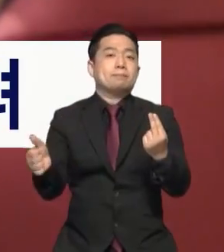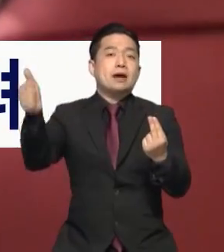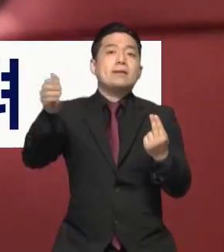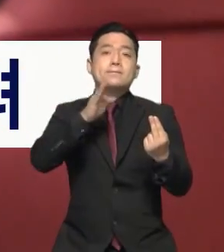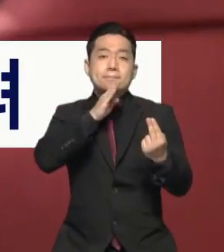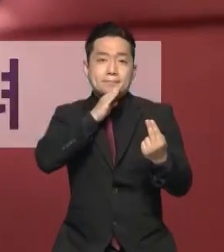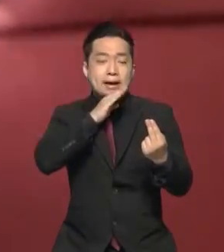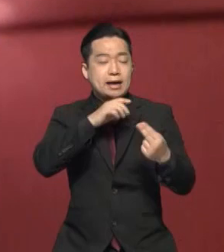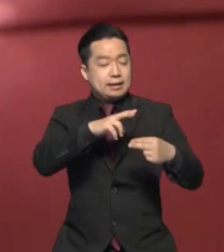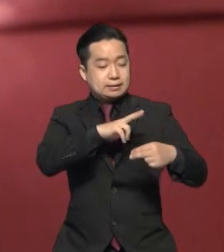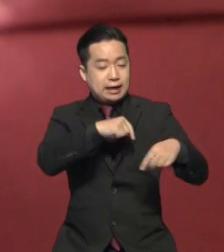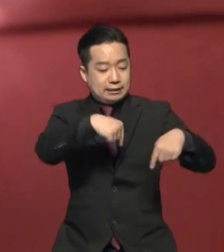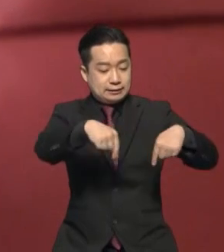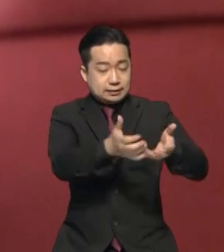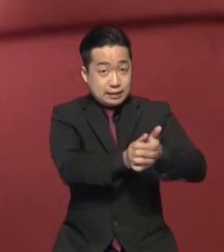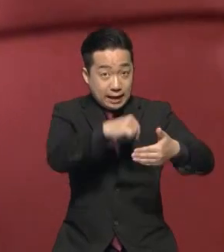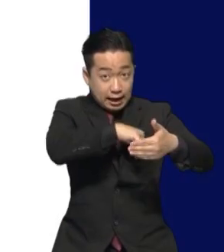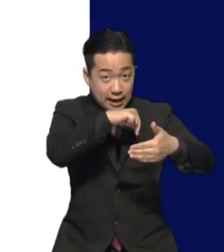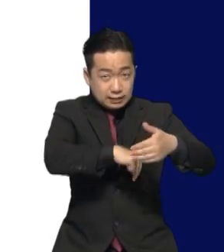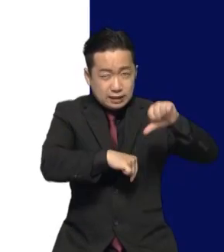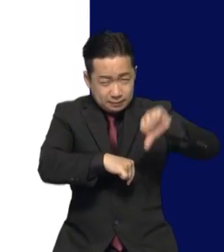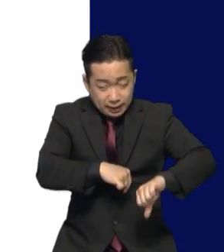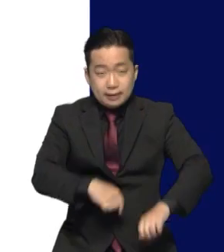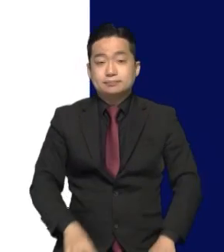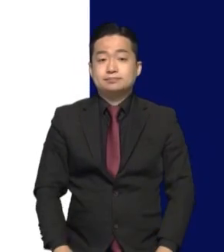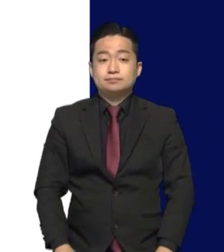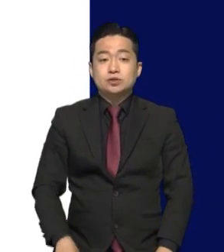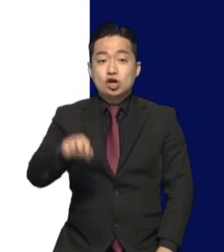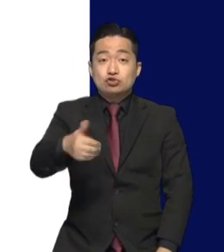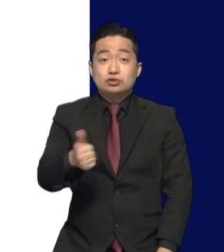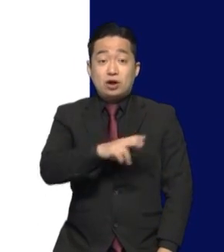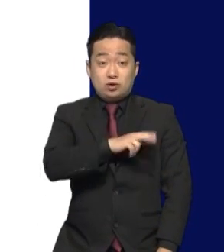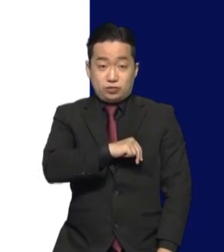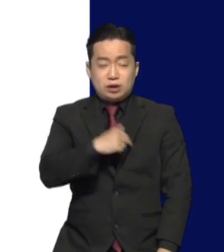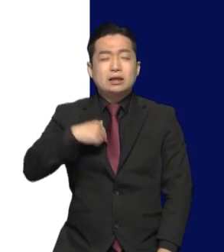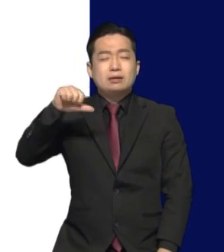고배를 들었습니다. 유 전 의원은 패배 후 SNS에 공정도